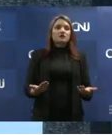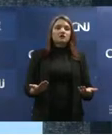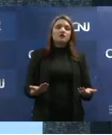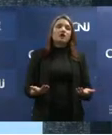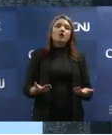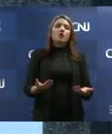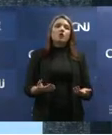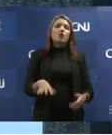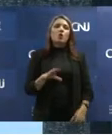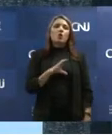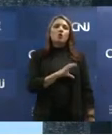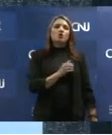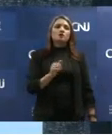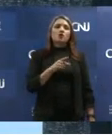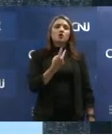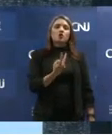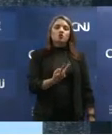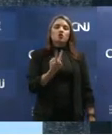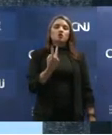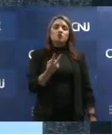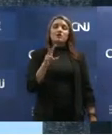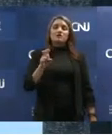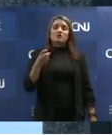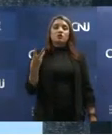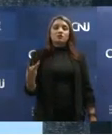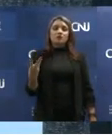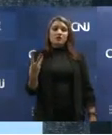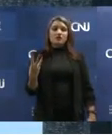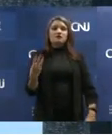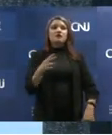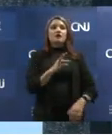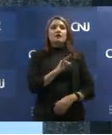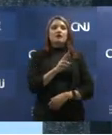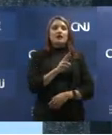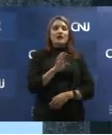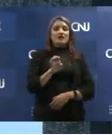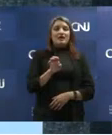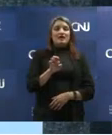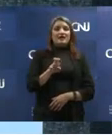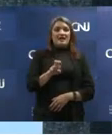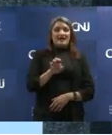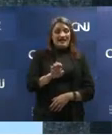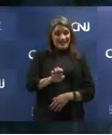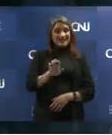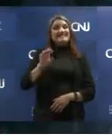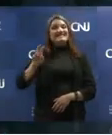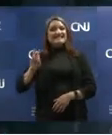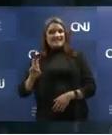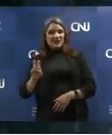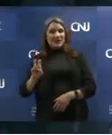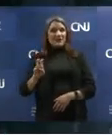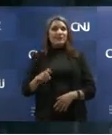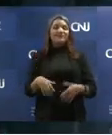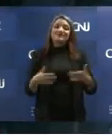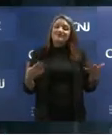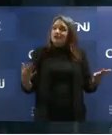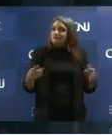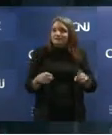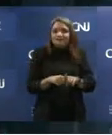que também é de Vossa Excelência, para que vejam o caso e absolutamente assim, nos fundamentos é idêntico.